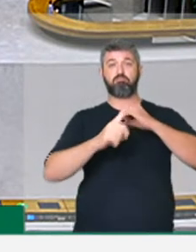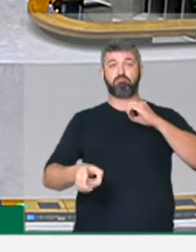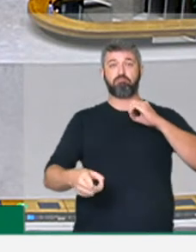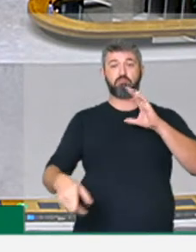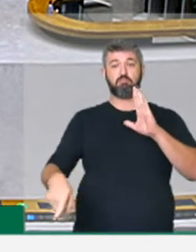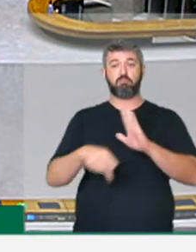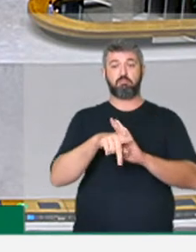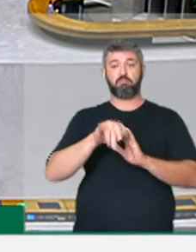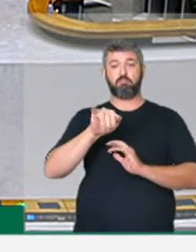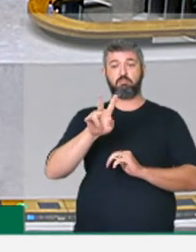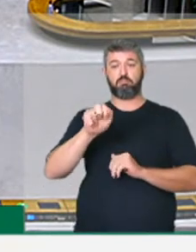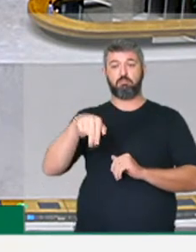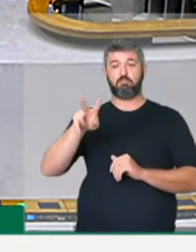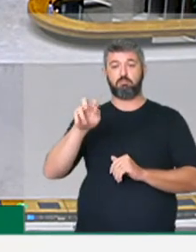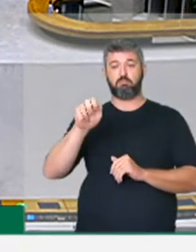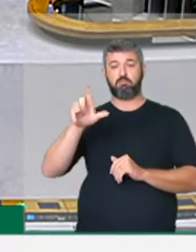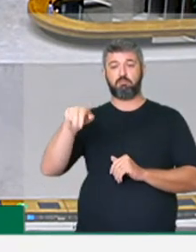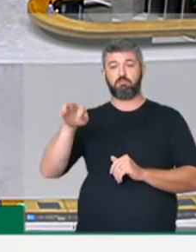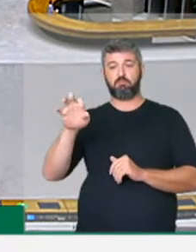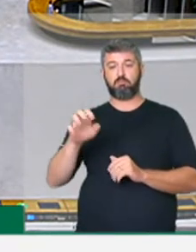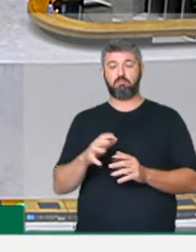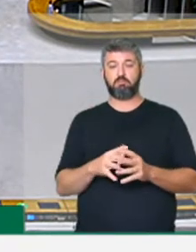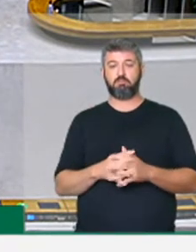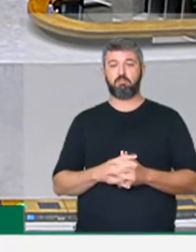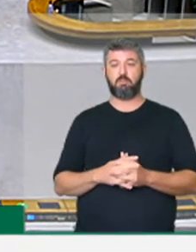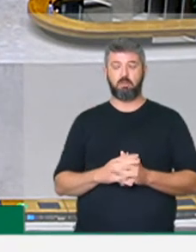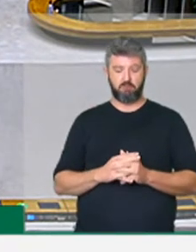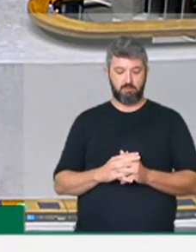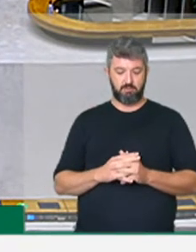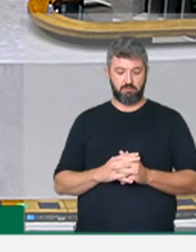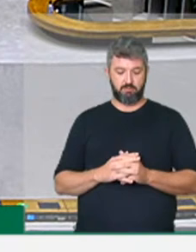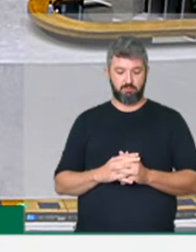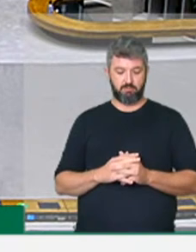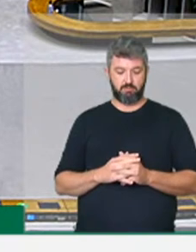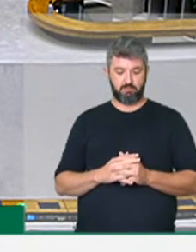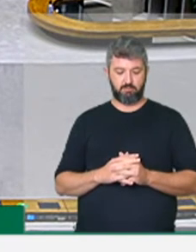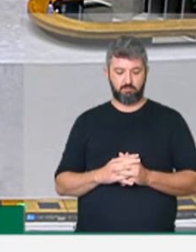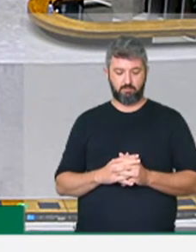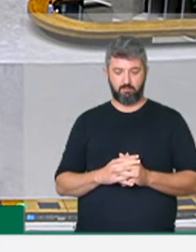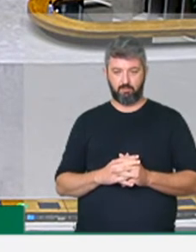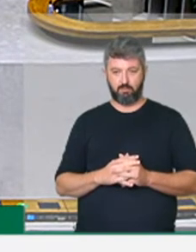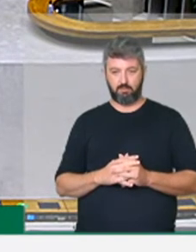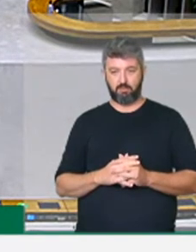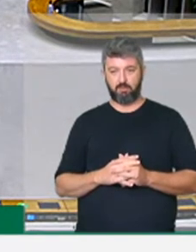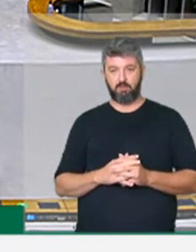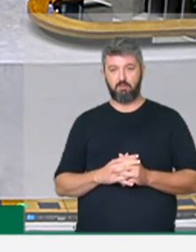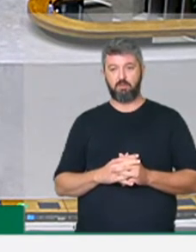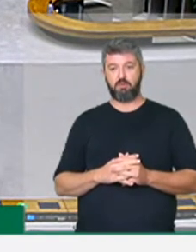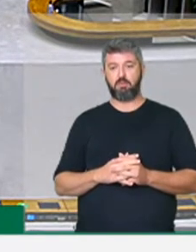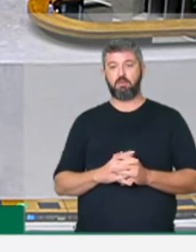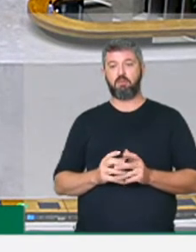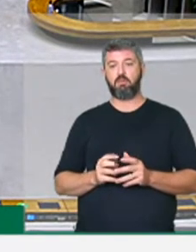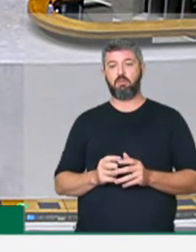PARA SIM. -- [PRESIDENTE]: PSL MUDA PRA SIM? -- [DEPUTADA]: SIM, OBRIGADA. -- [DEPUTADA]: QUEM VAI